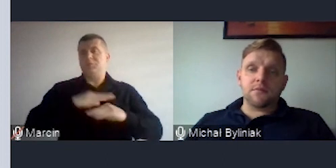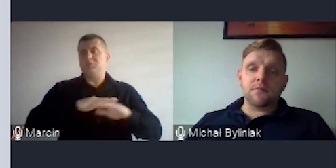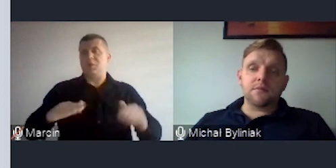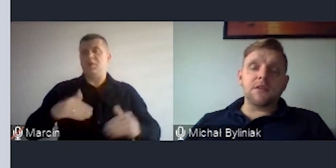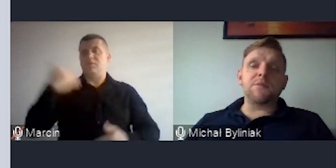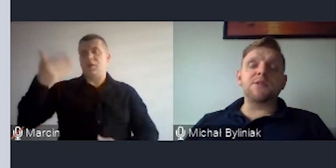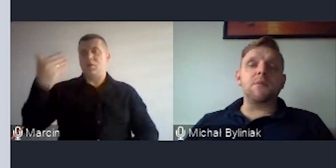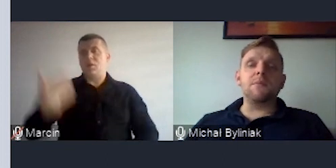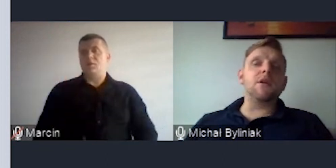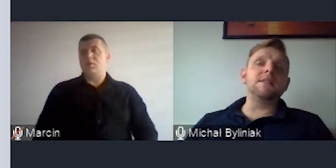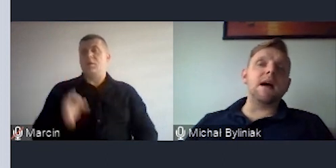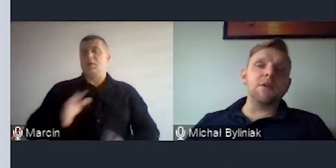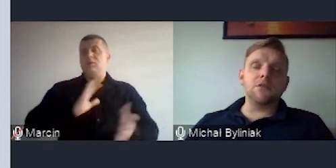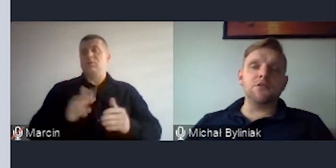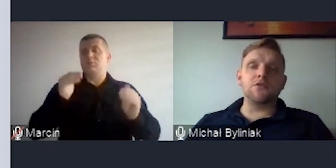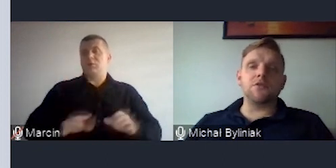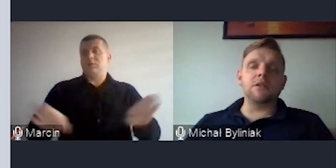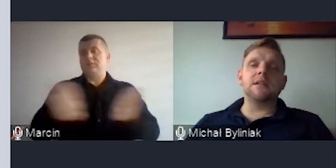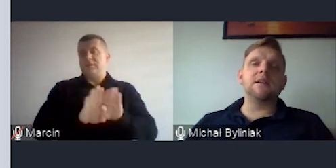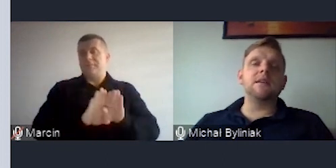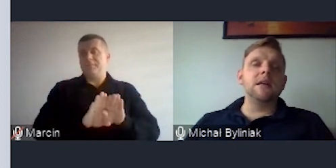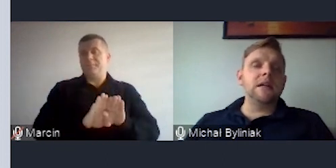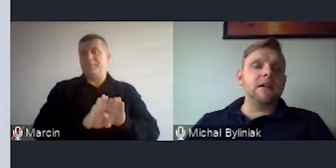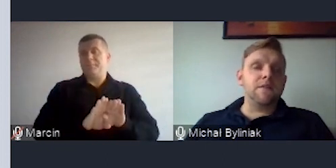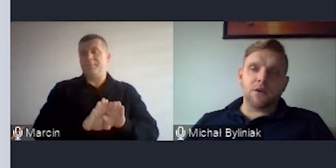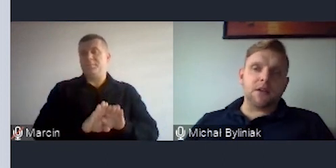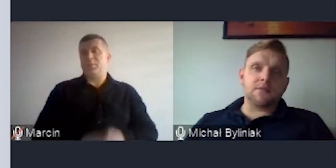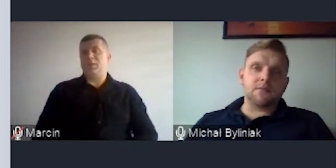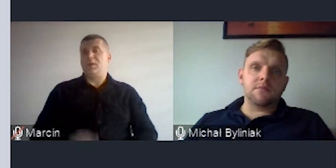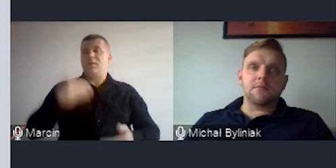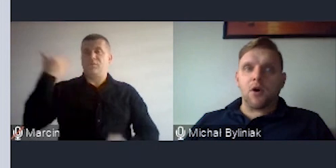Tym sposobem mogę zamknąć wykład,